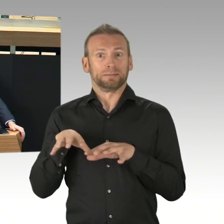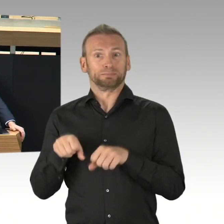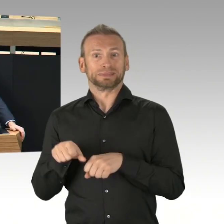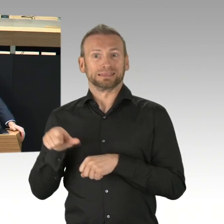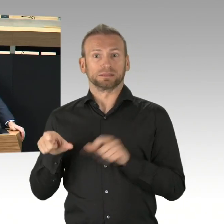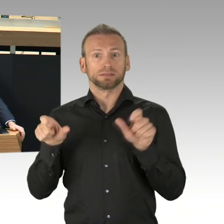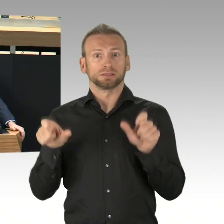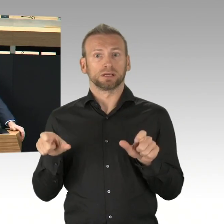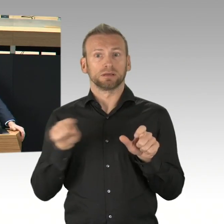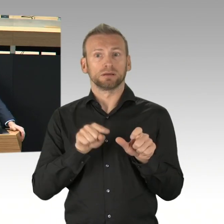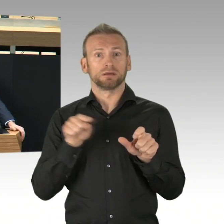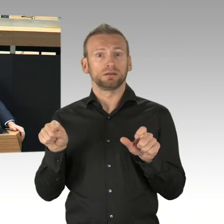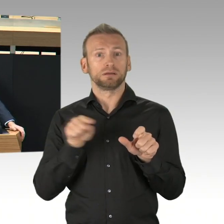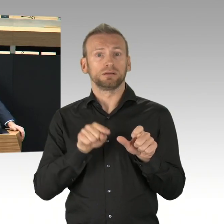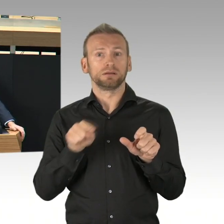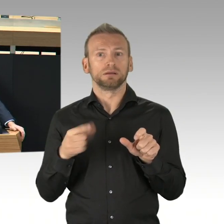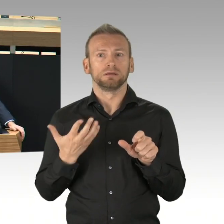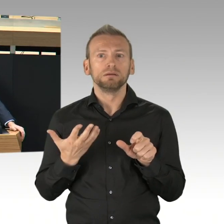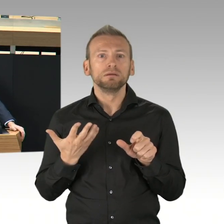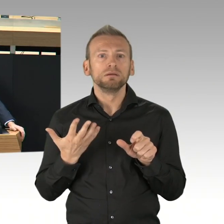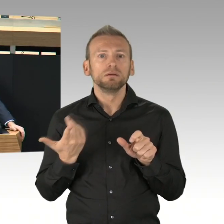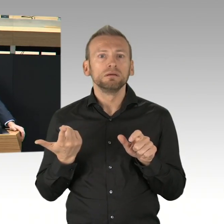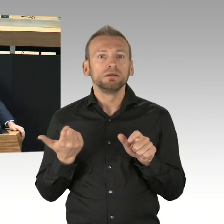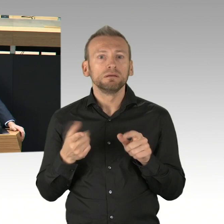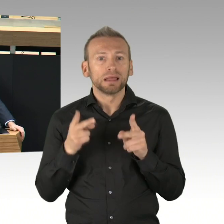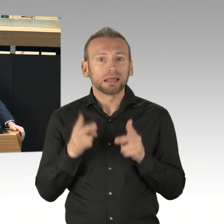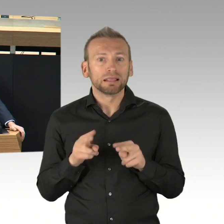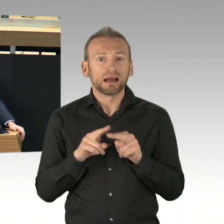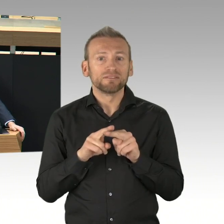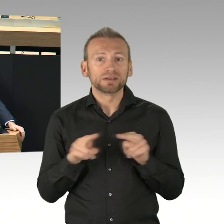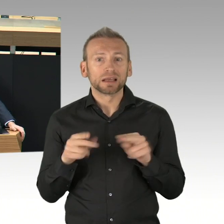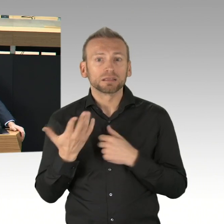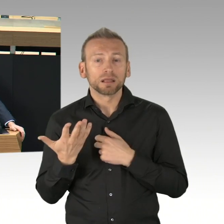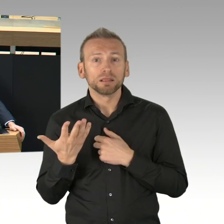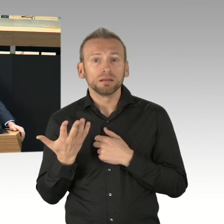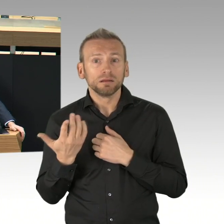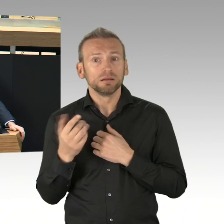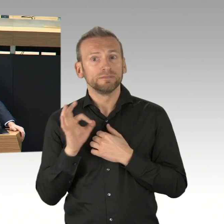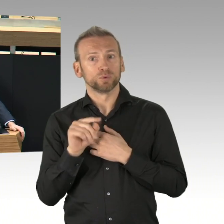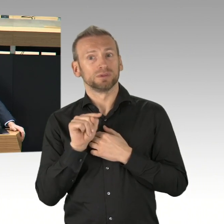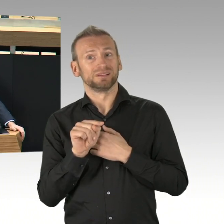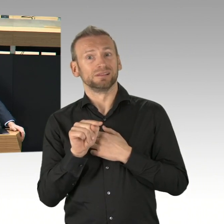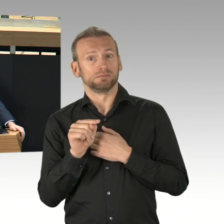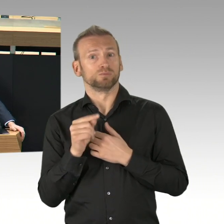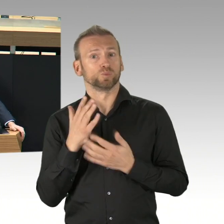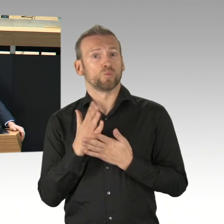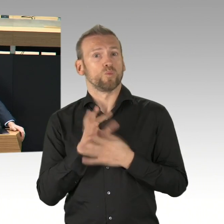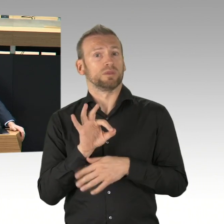aus meiner Fraktion, auch deshalb die Akteneinsicht beantragt, um herauszufinden, wie ist der Mietendeckel